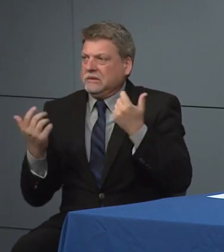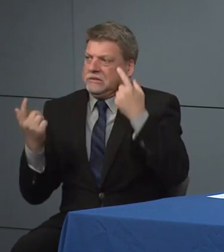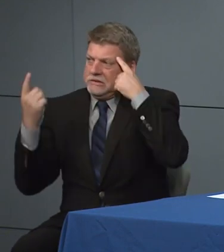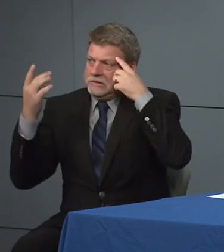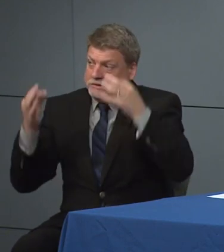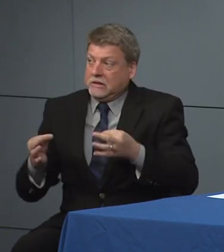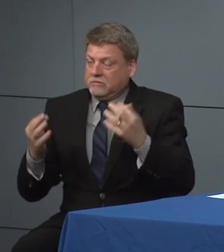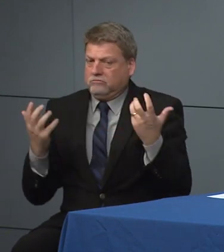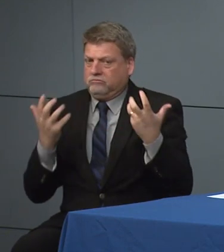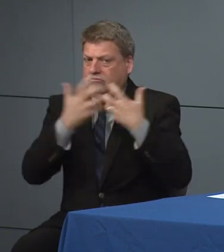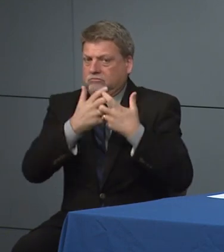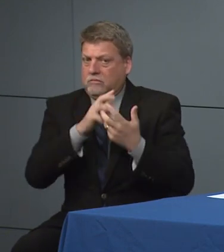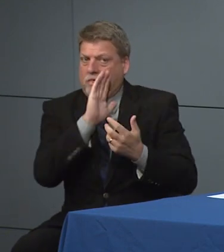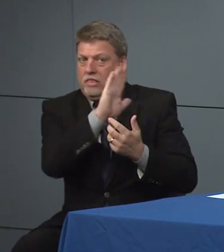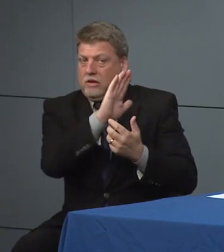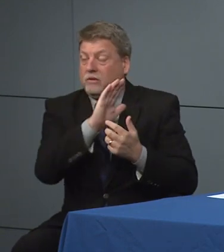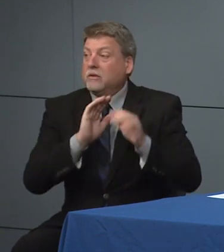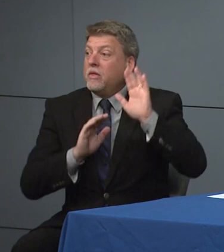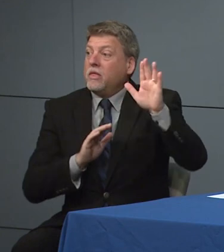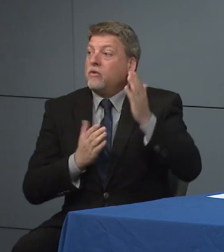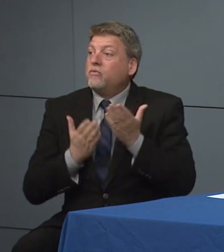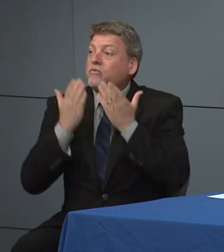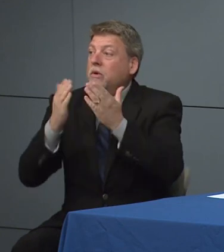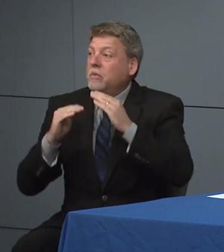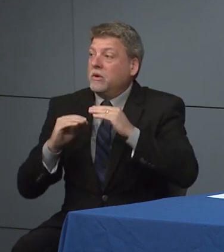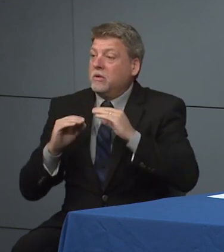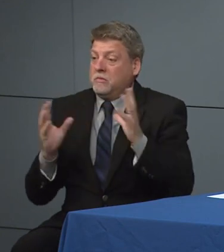estas reuniones masivas más de cincuenta personas durante la